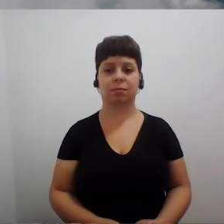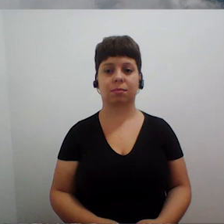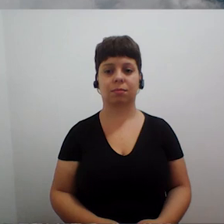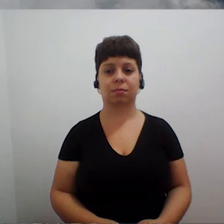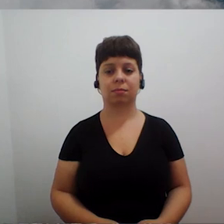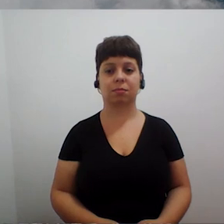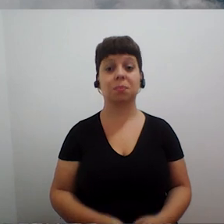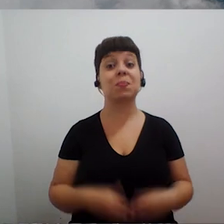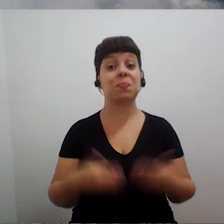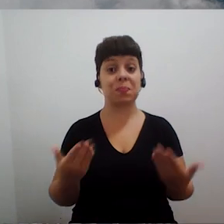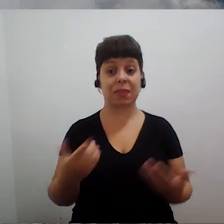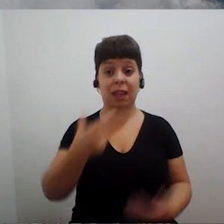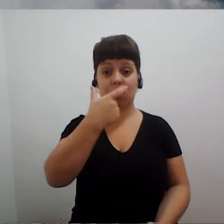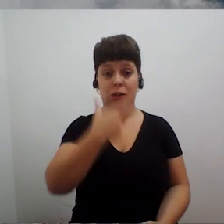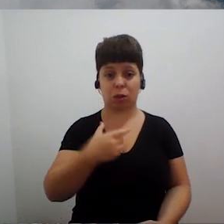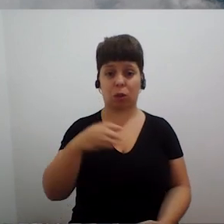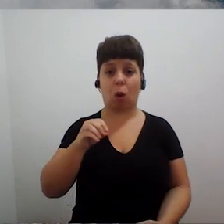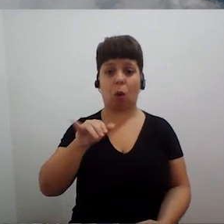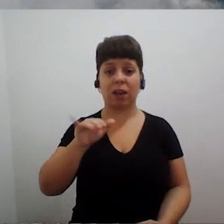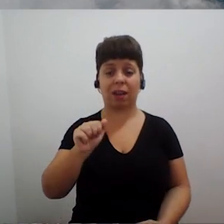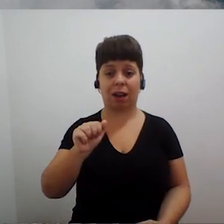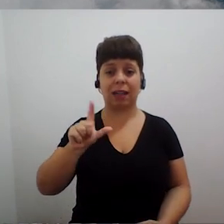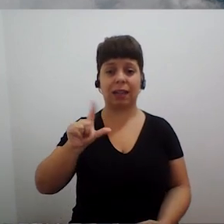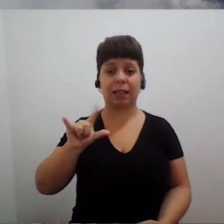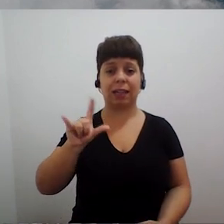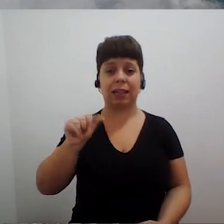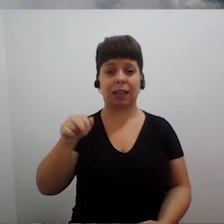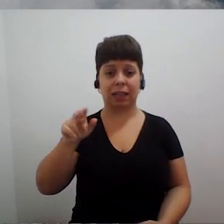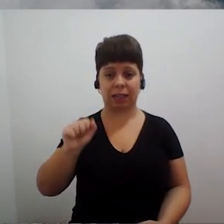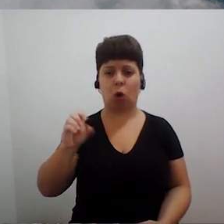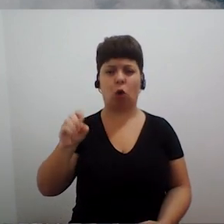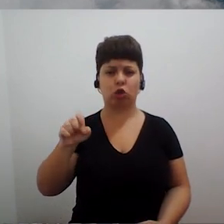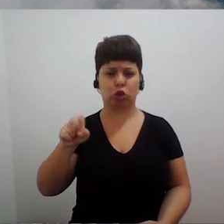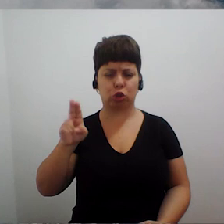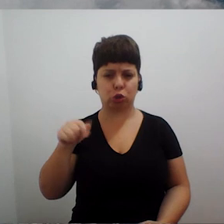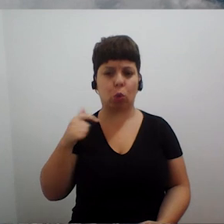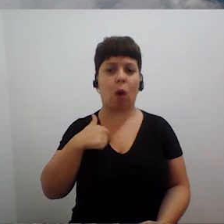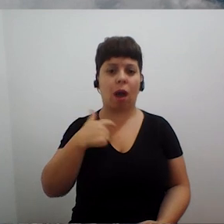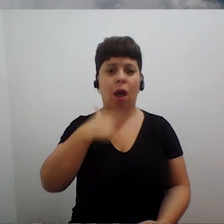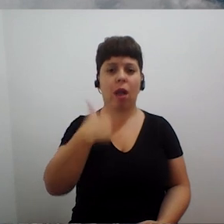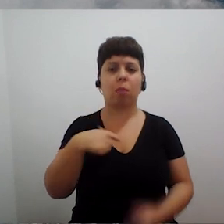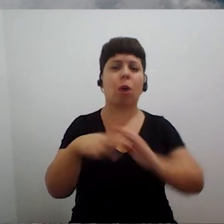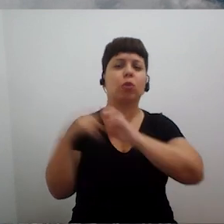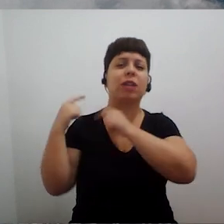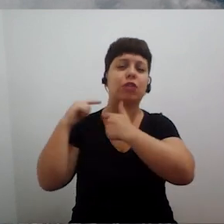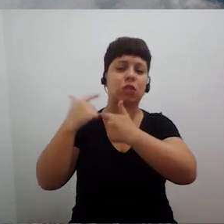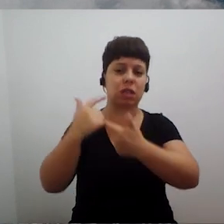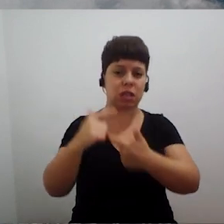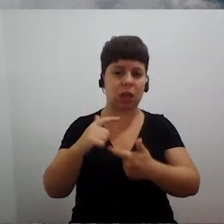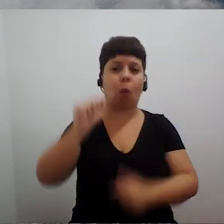Olá eu sou aí a Lili Ana da Oxum sacerdotisa de tradição religiosa afro-brasileira na comunidade